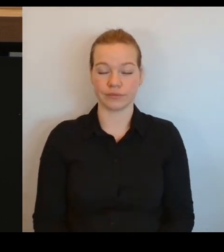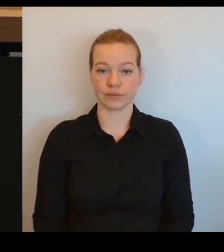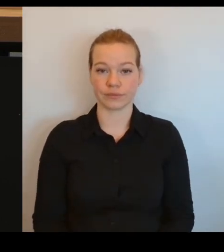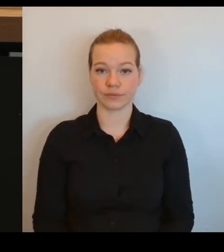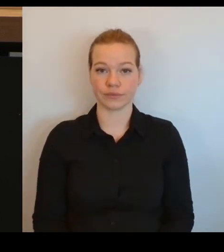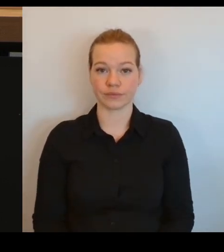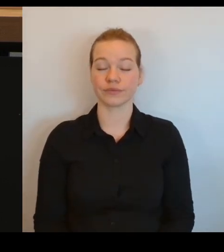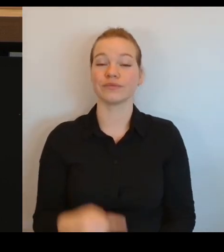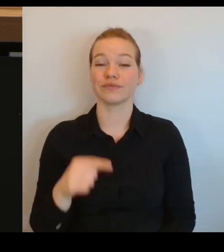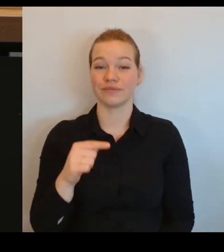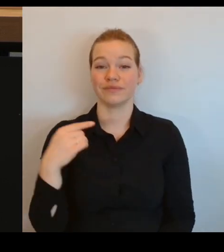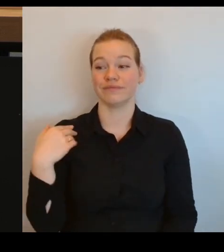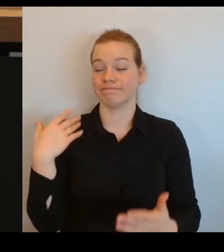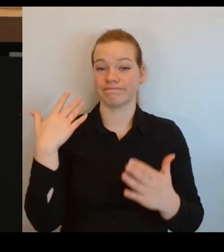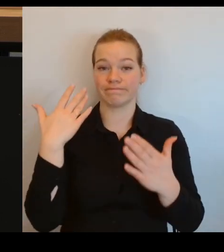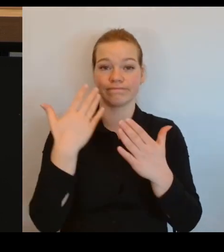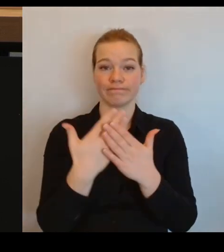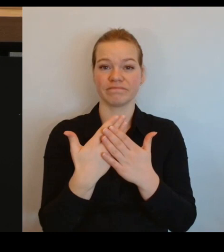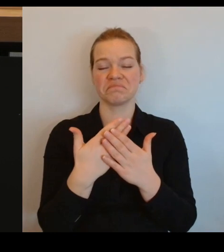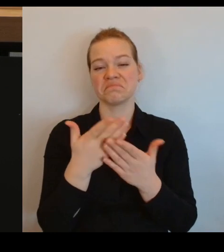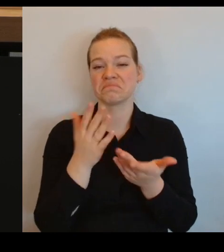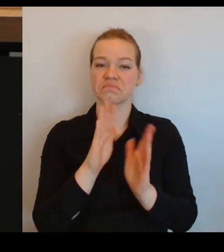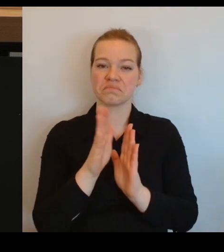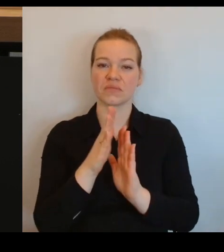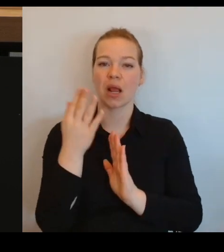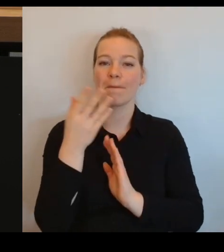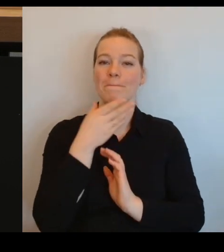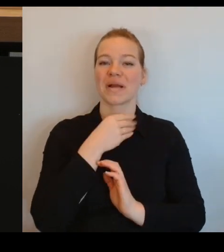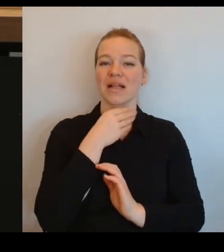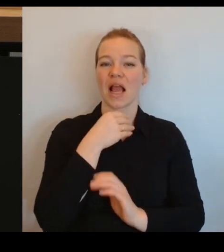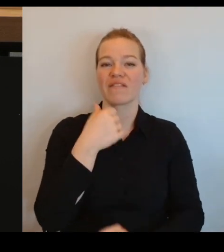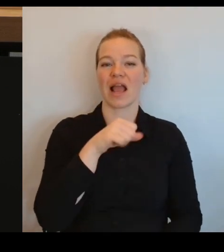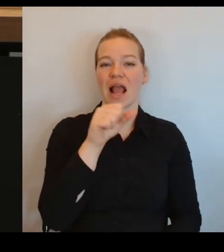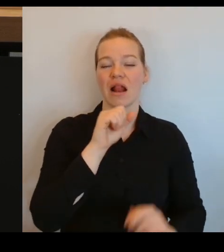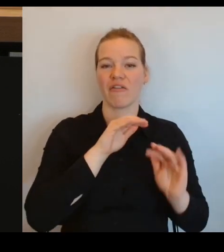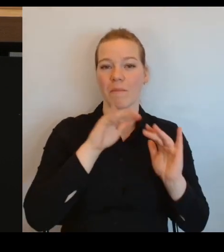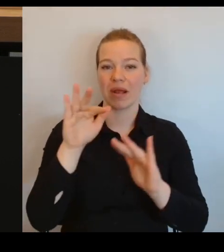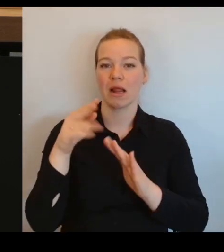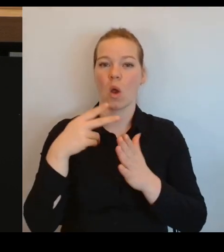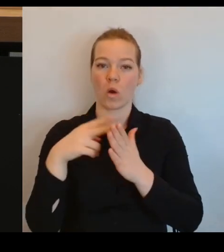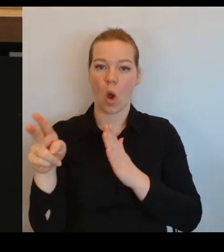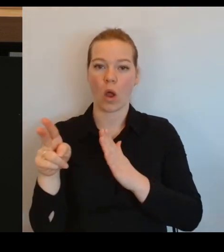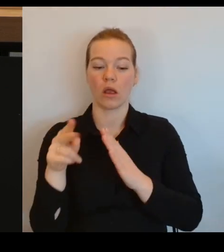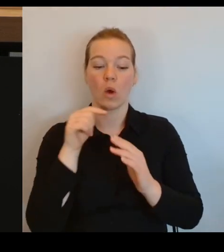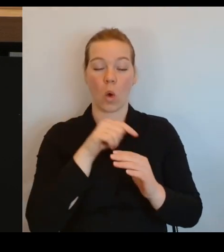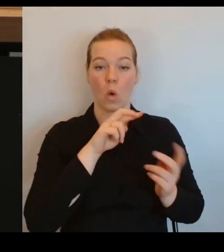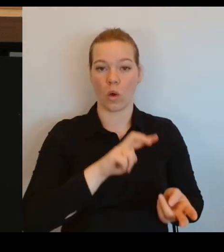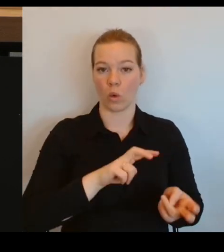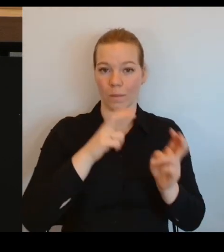nachweislich wirkungsvoll umzusetzen. Der Rechnungshof hat in seiner Prüfung verschiedene Maßnahmen des